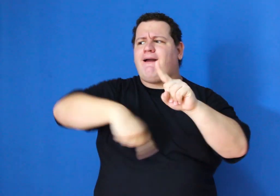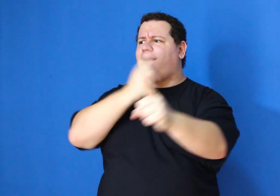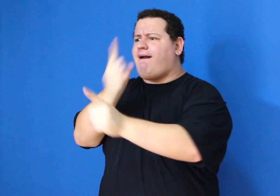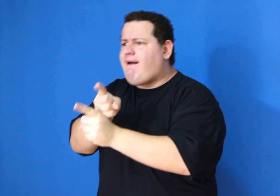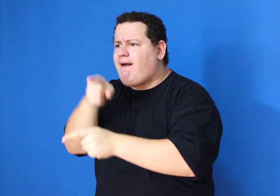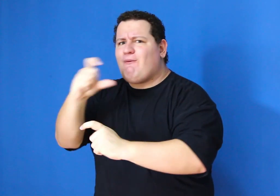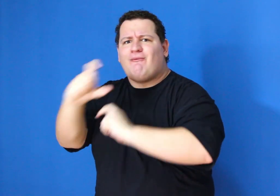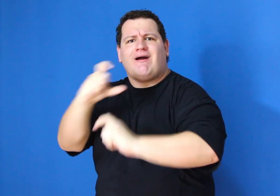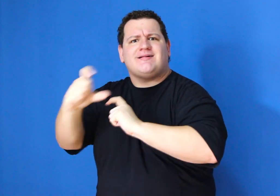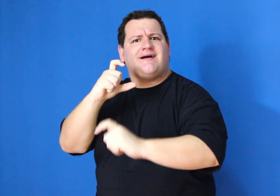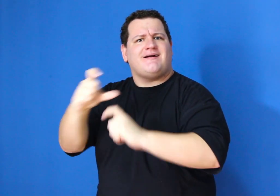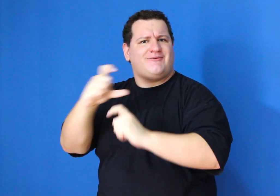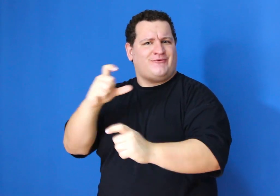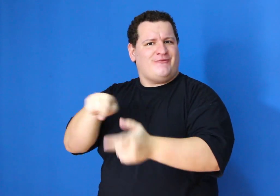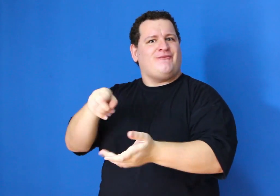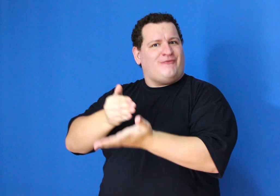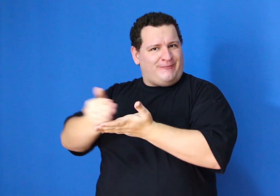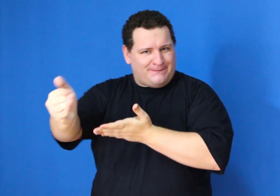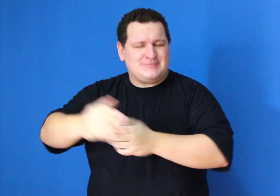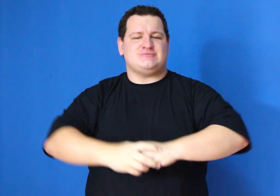e depois foram para quadrinhos para conhecer mais.